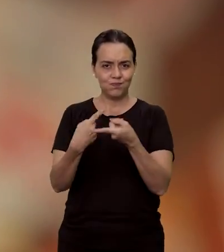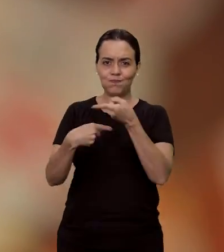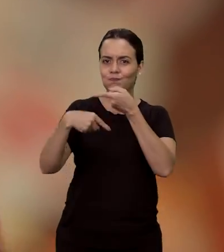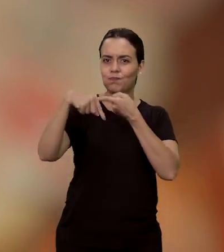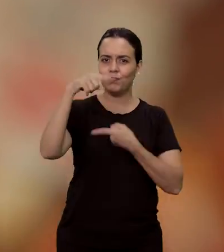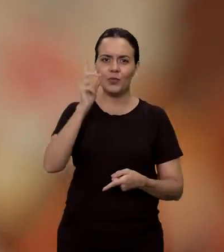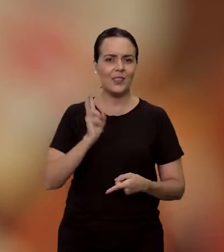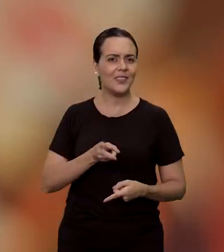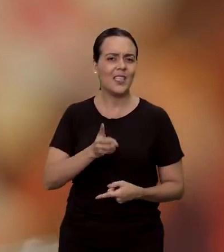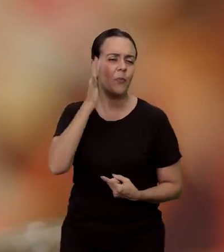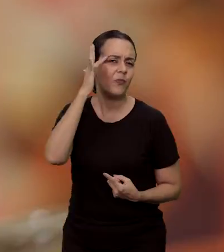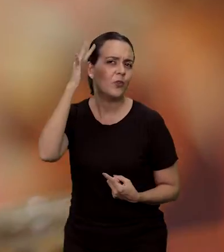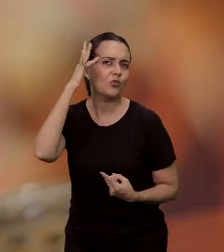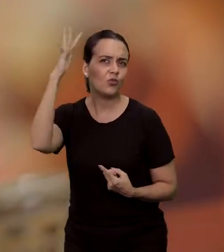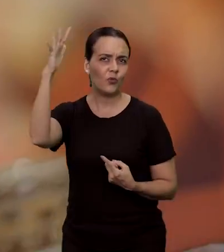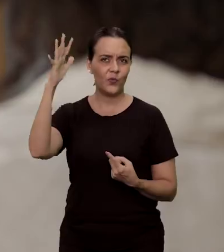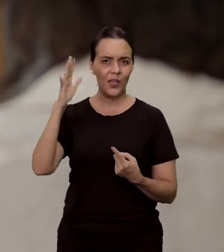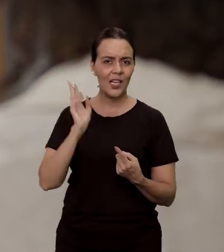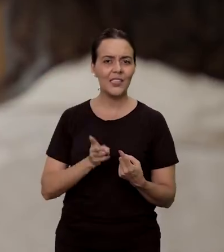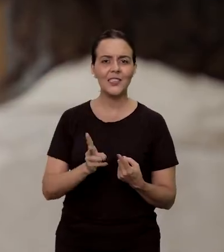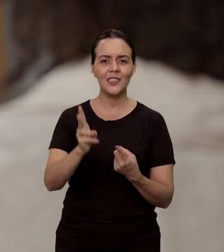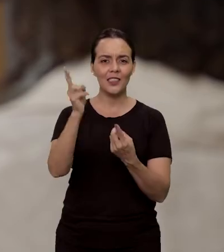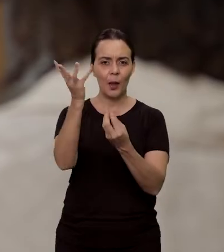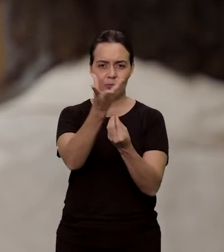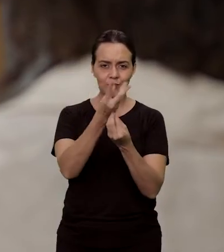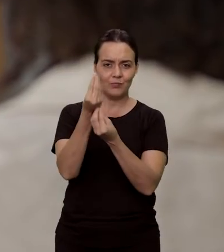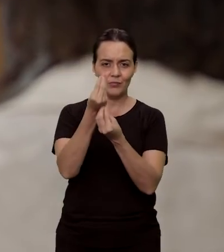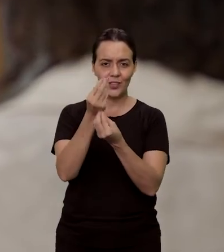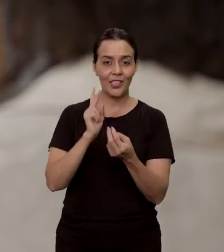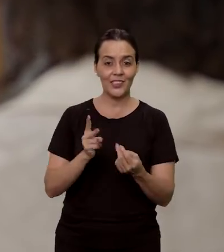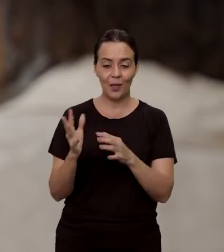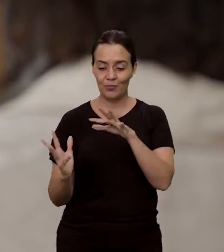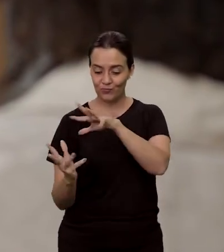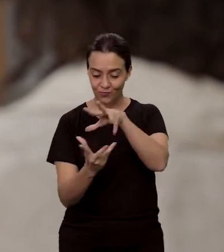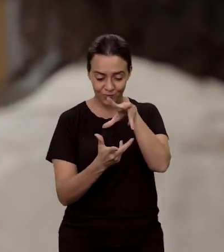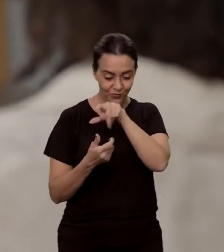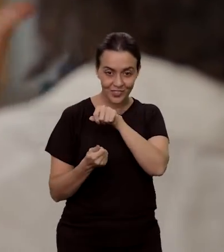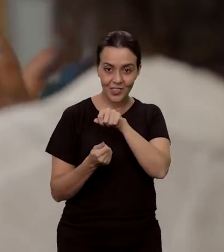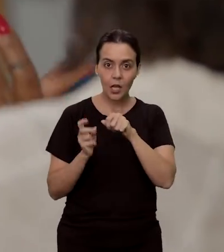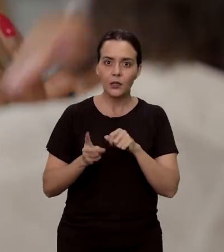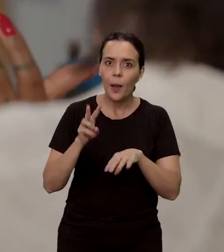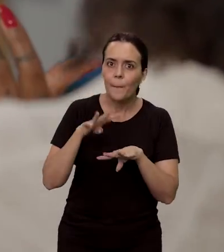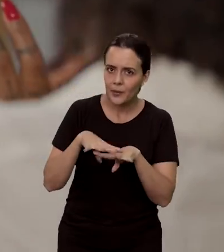elas sempre fizeram filosofia, elas sempre fizeram história, elas sempre fizeram geografia, sempre fizeram matemática.